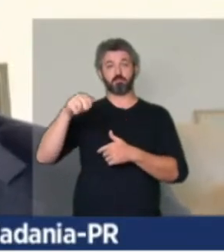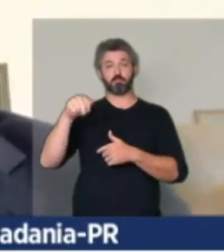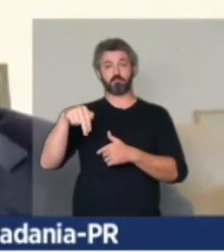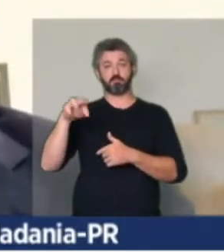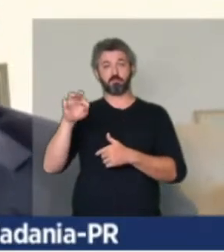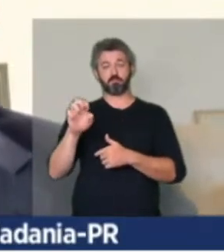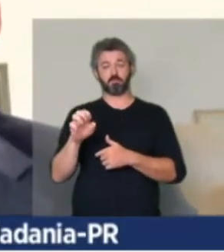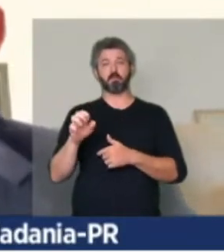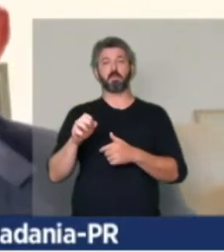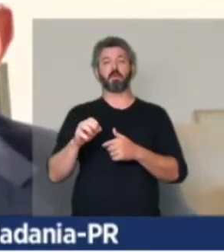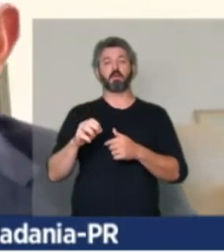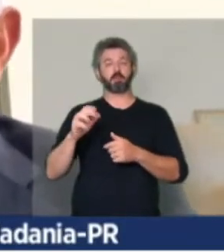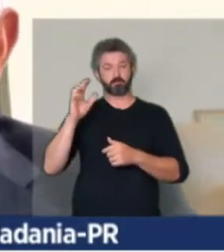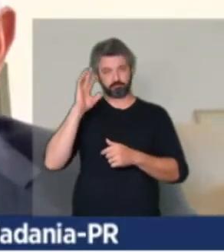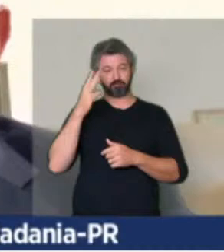SER VOTADO HOJE. É MUITO IMPORTANTE, ATÉ PORQUE JÁ